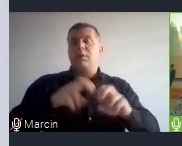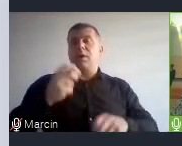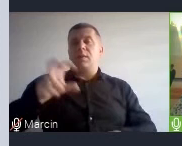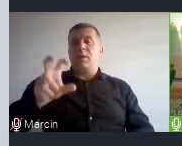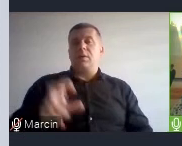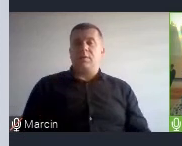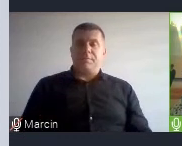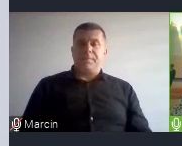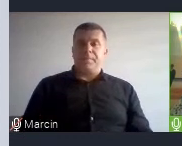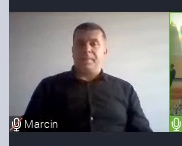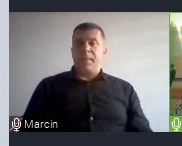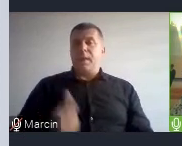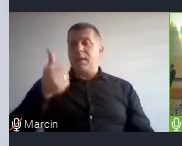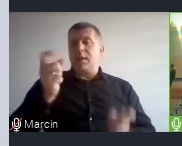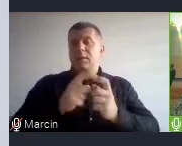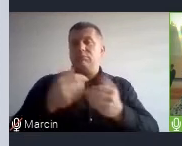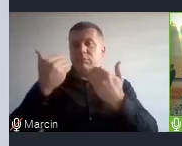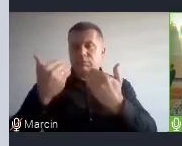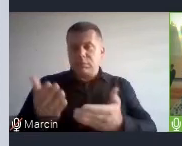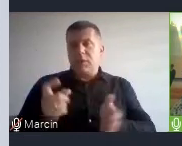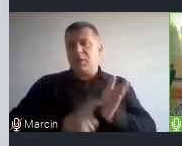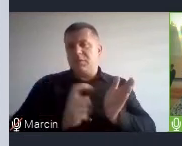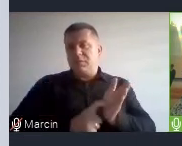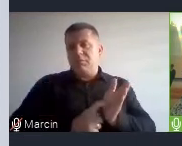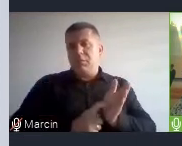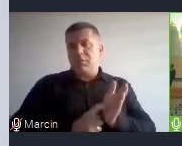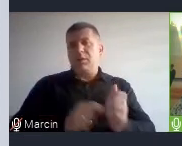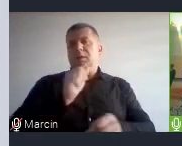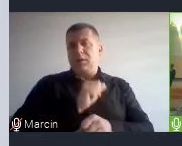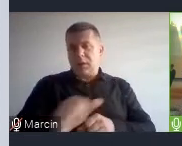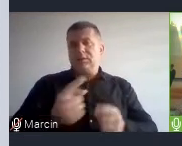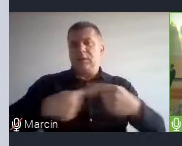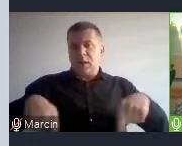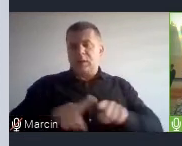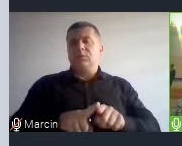Klauzula spełniona, jeden punkt przyznany, wymóg jest zrealizowany.